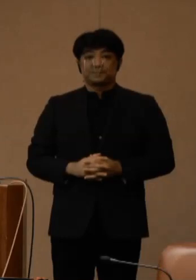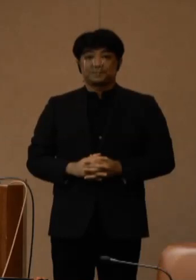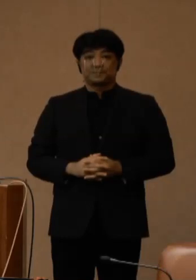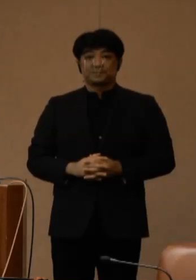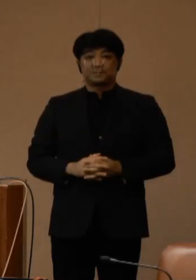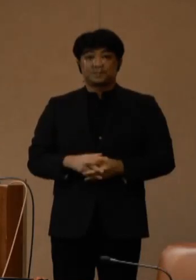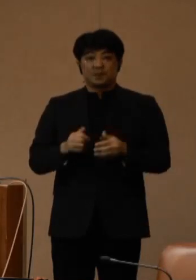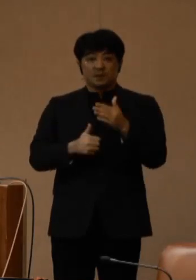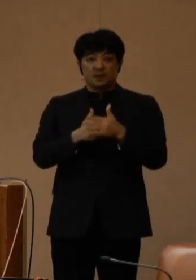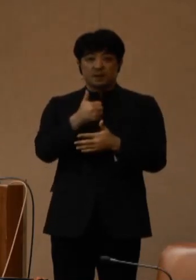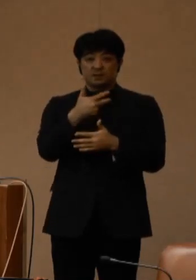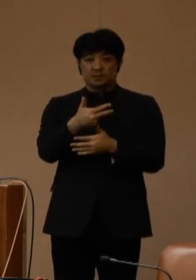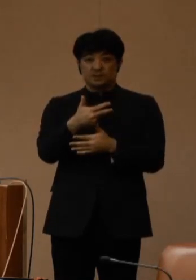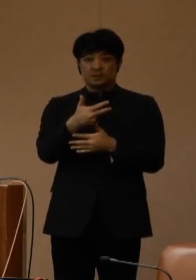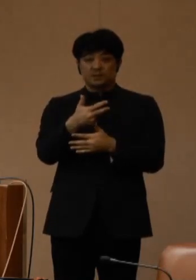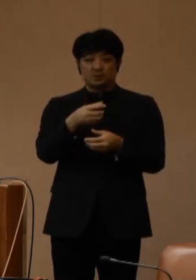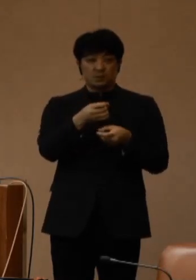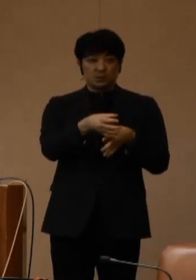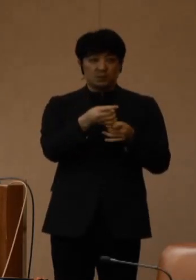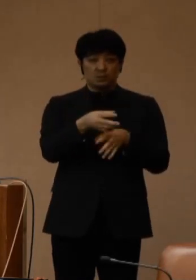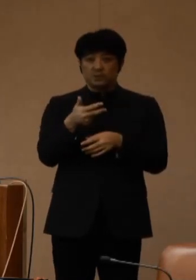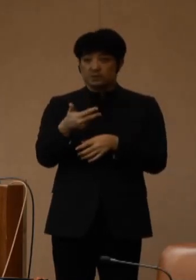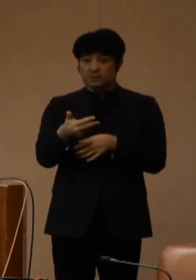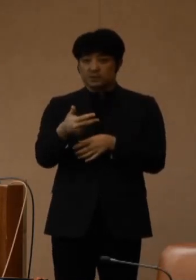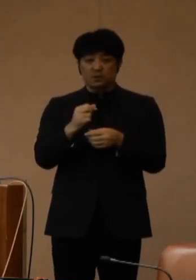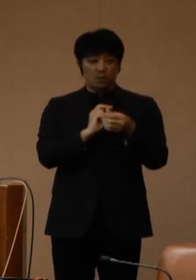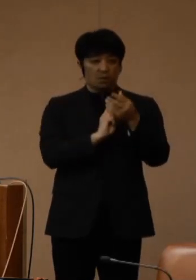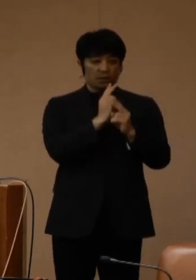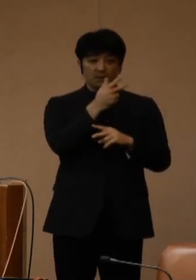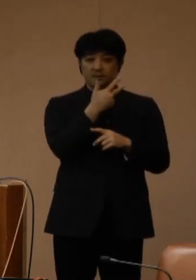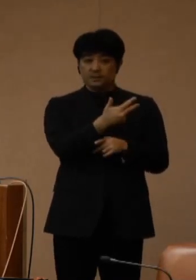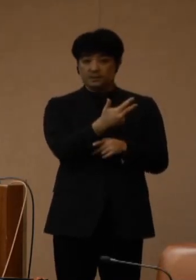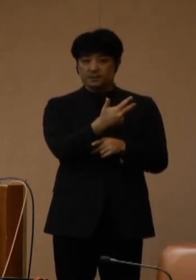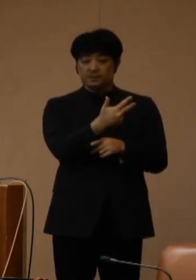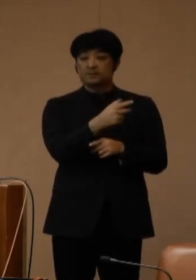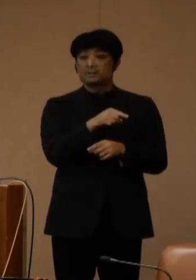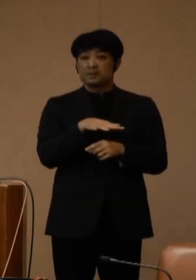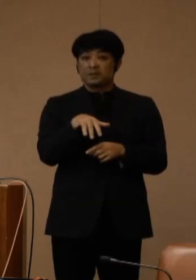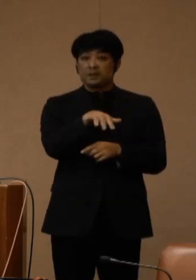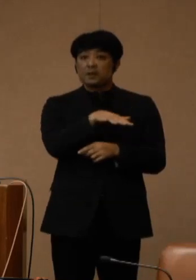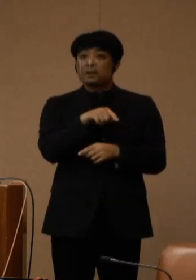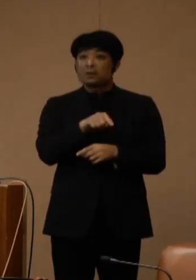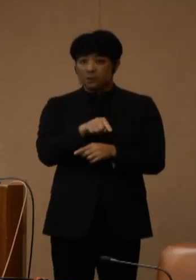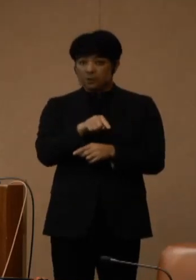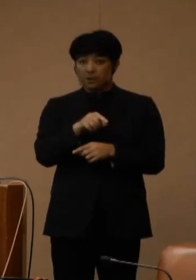那覇市、浦添市、沖縄市内の飲食店および